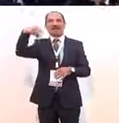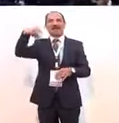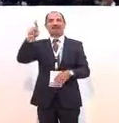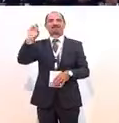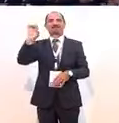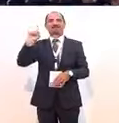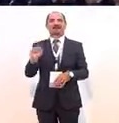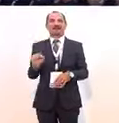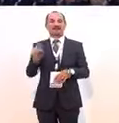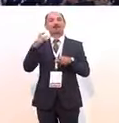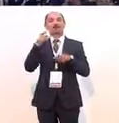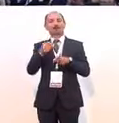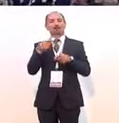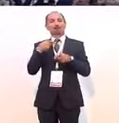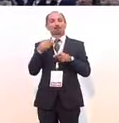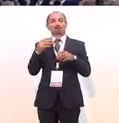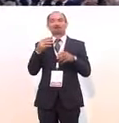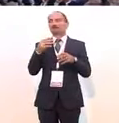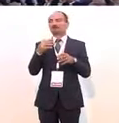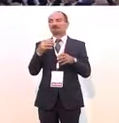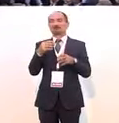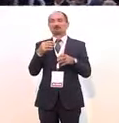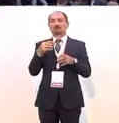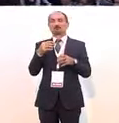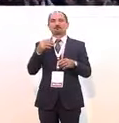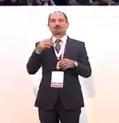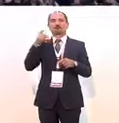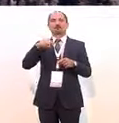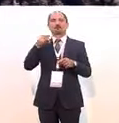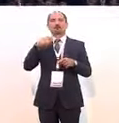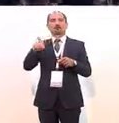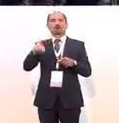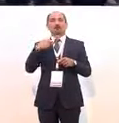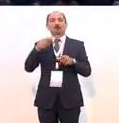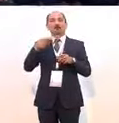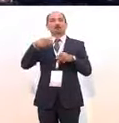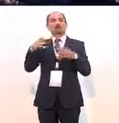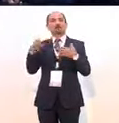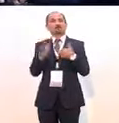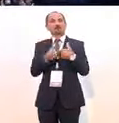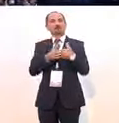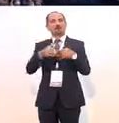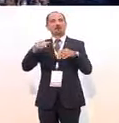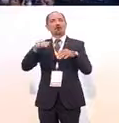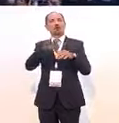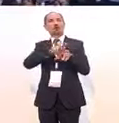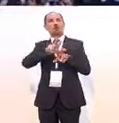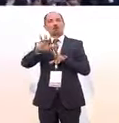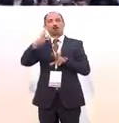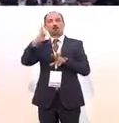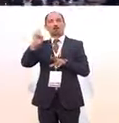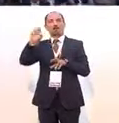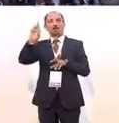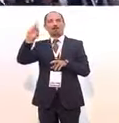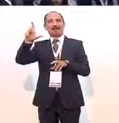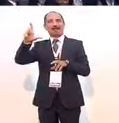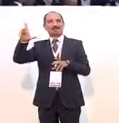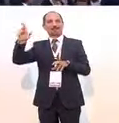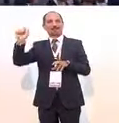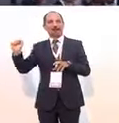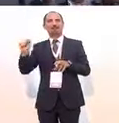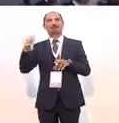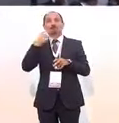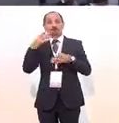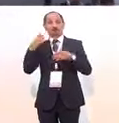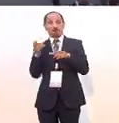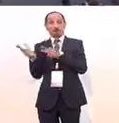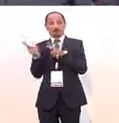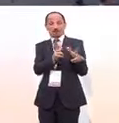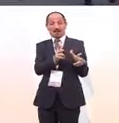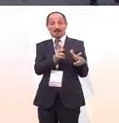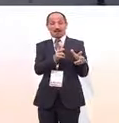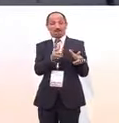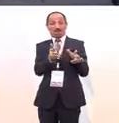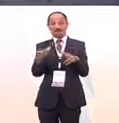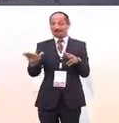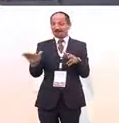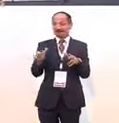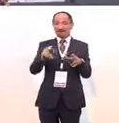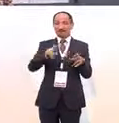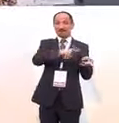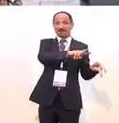della Battaglia nel comune di Barletta portava i suoi ragazzi a tradurre dal latino i brani,